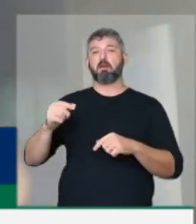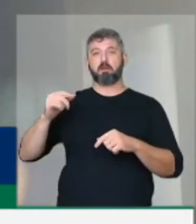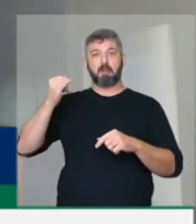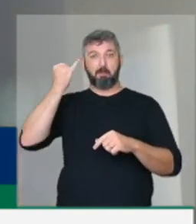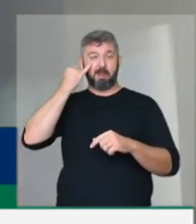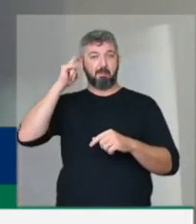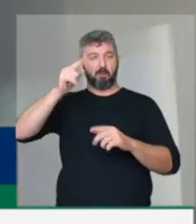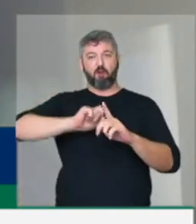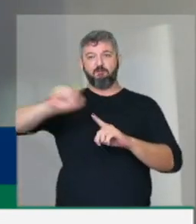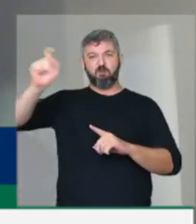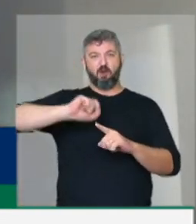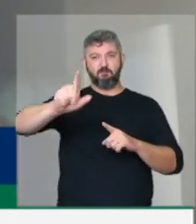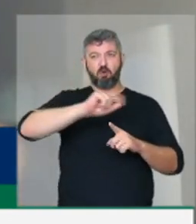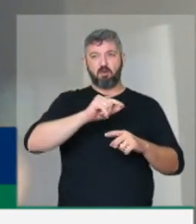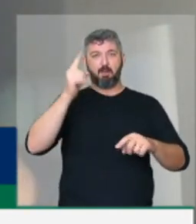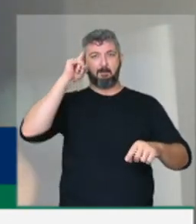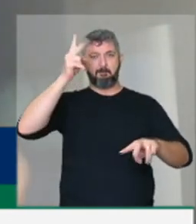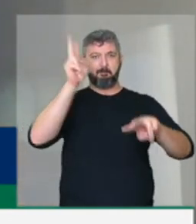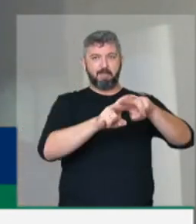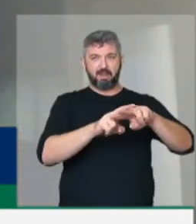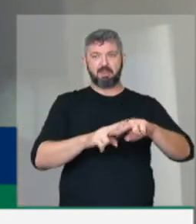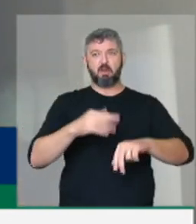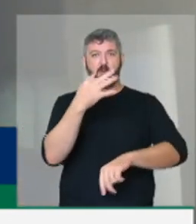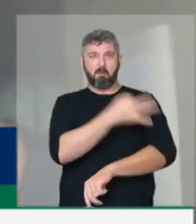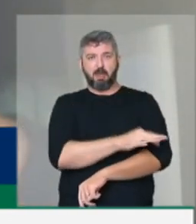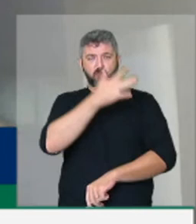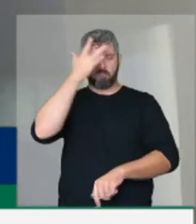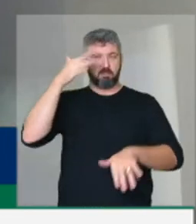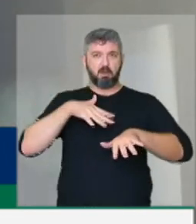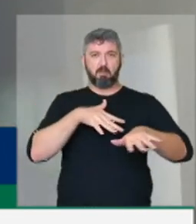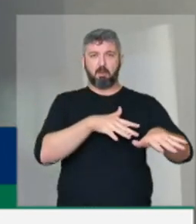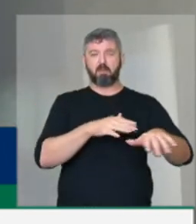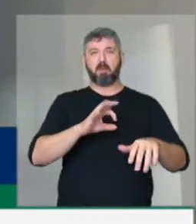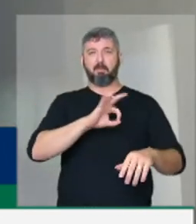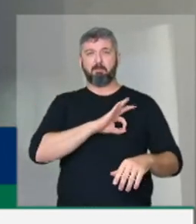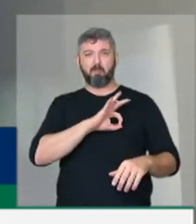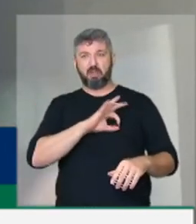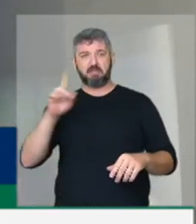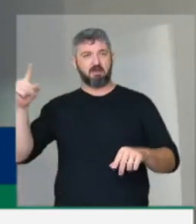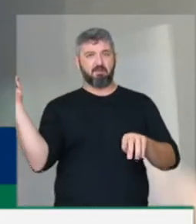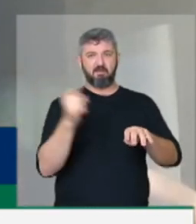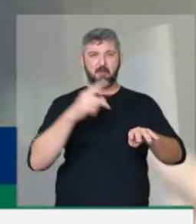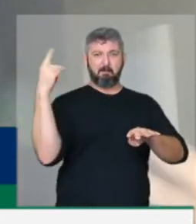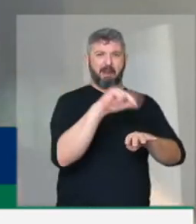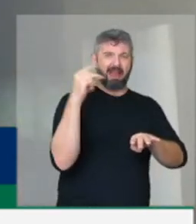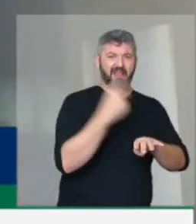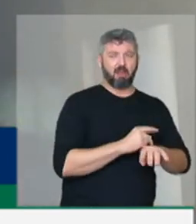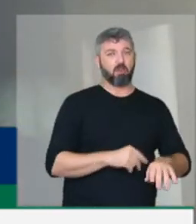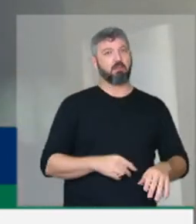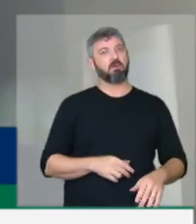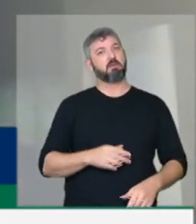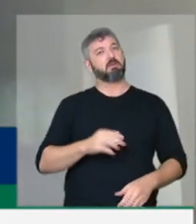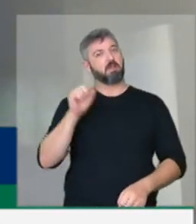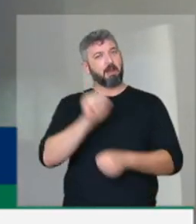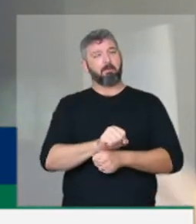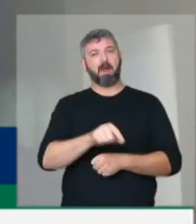TRABALHO. DERRUBOU ESCOLA, PRENDEU MANIFESTANTES MACHUCOU MANIFESTANTE COM O USO DA POLÍCIA MILITAR. A GENTE TEM QUE INTERROMPER ESSE CICLO. DIANTE DE UM CENÁRIO DE